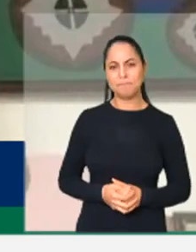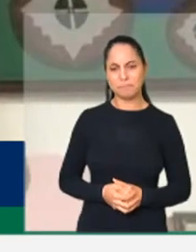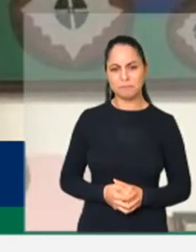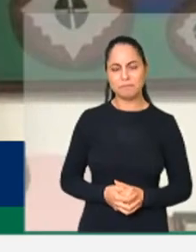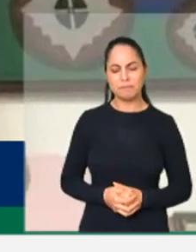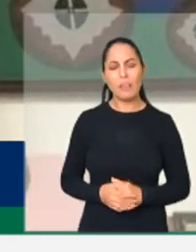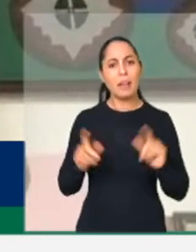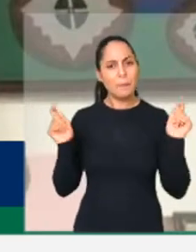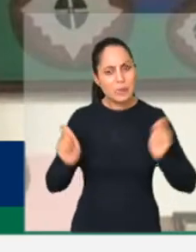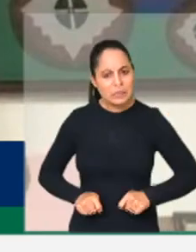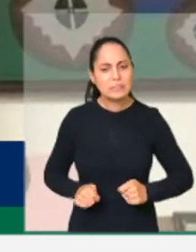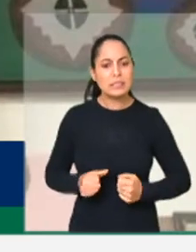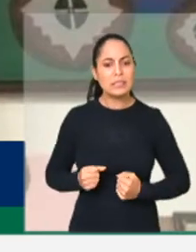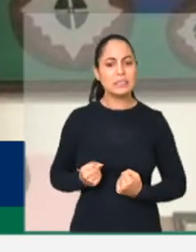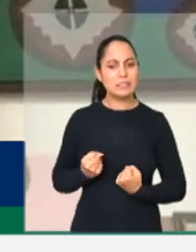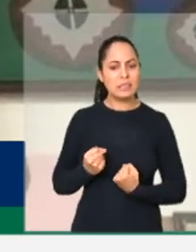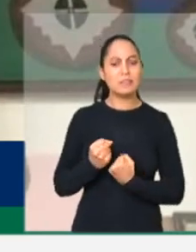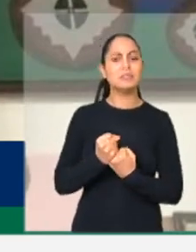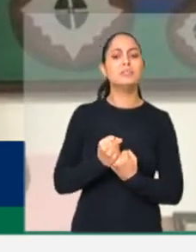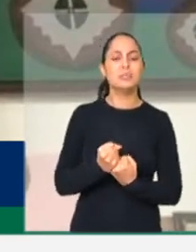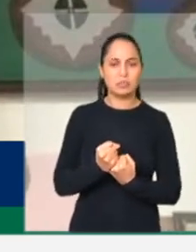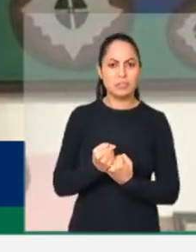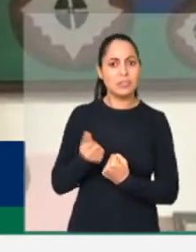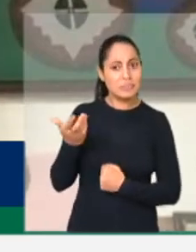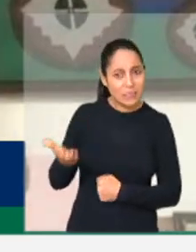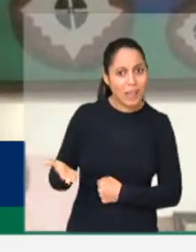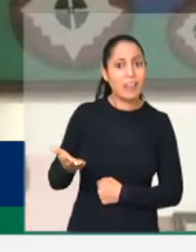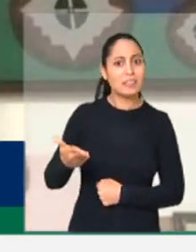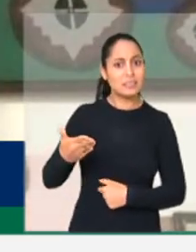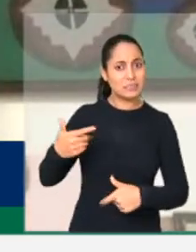PÓS-PANDEMIA DE QUE ELAS CONTINUARAM VIVAS PORQUE ELAS FORAM ASSEGURADAS A ELAS...